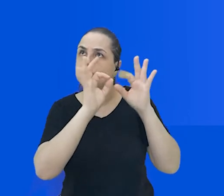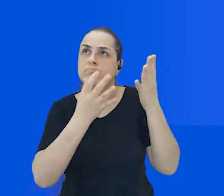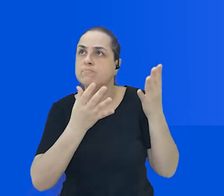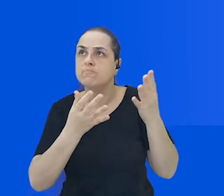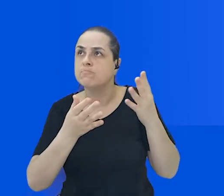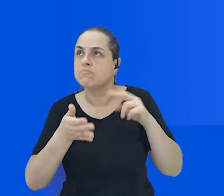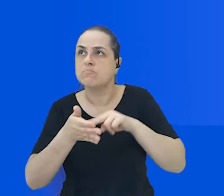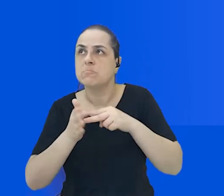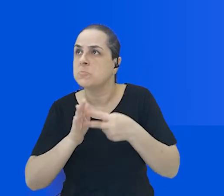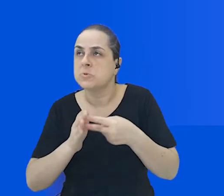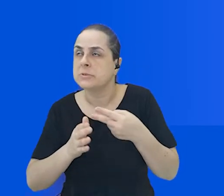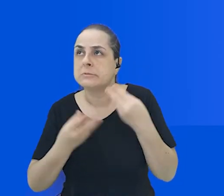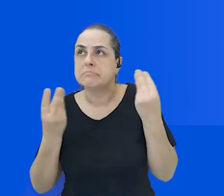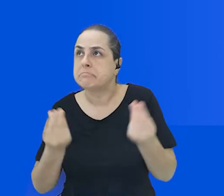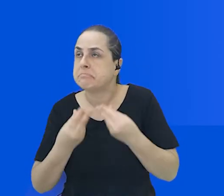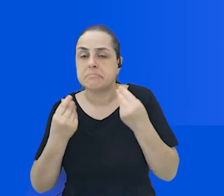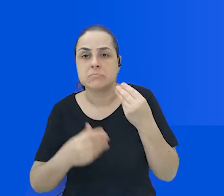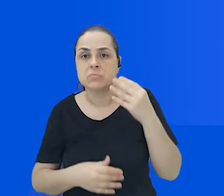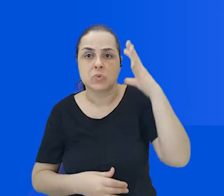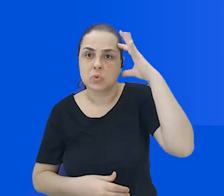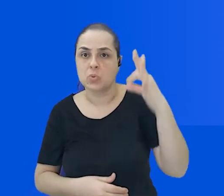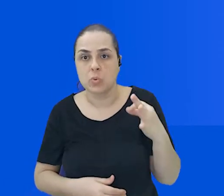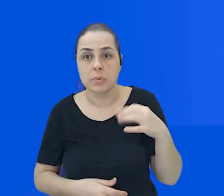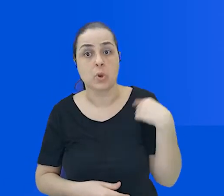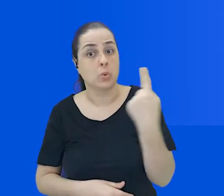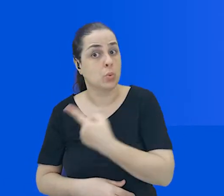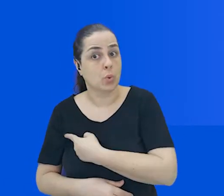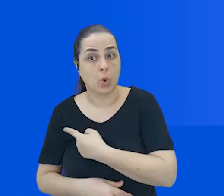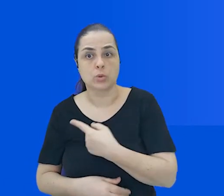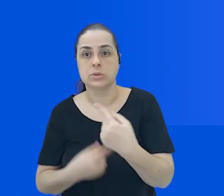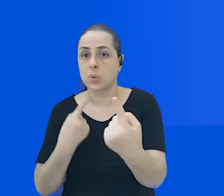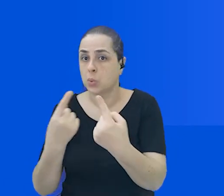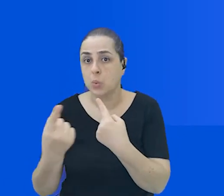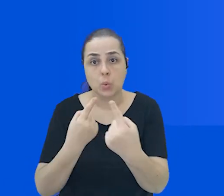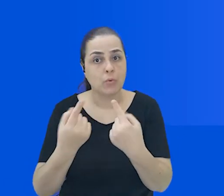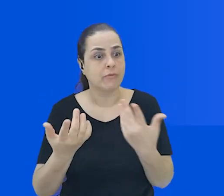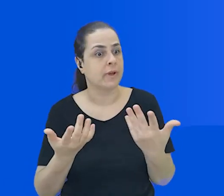a gente tende a repetir. Aquilo que a gente não elabora, não dialoga